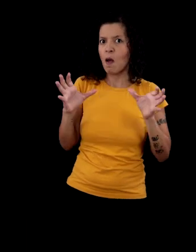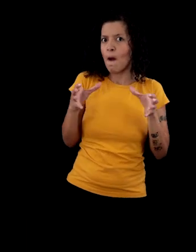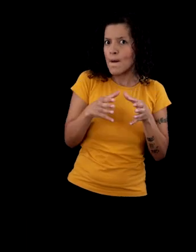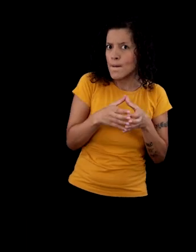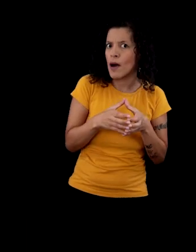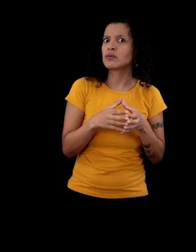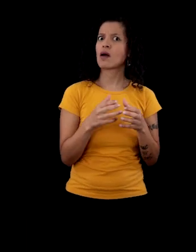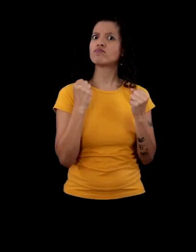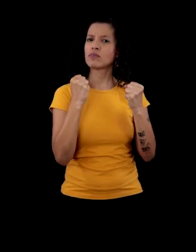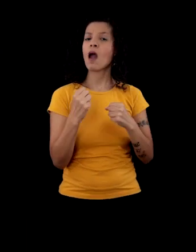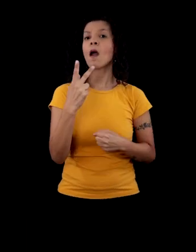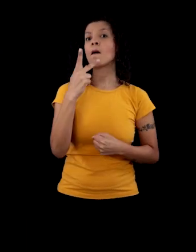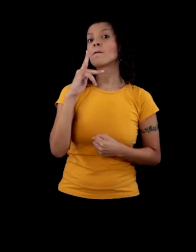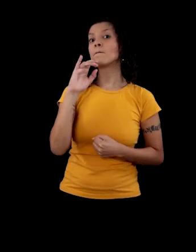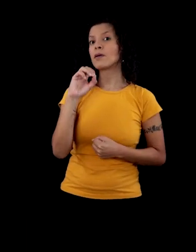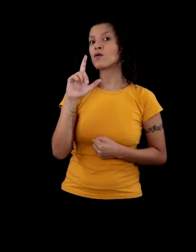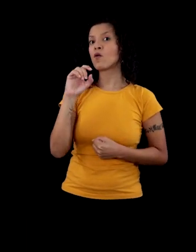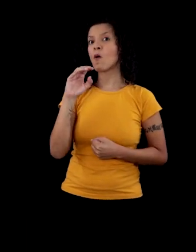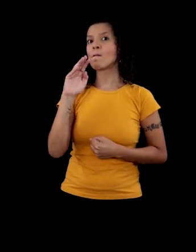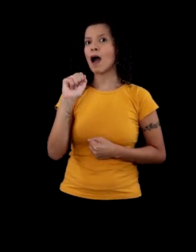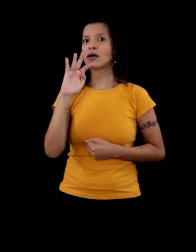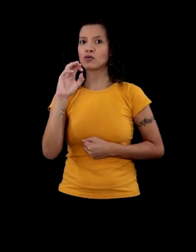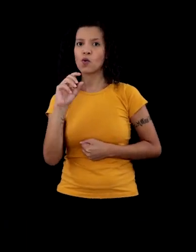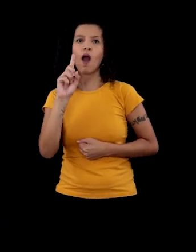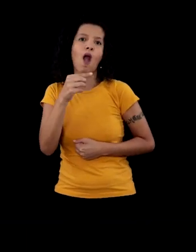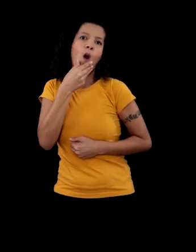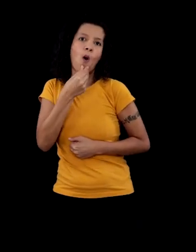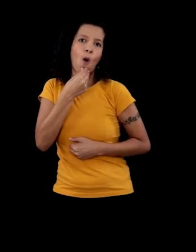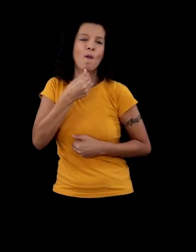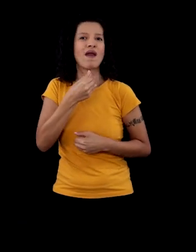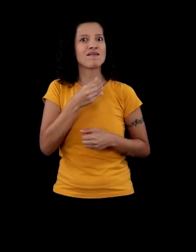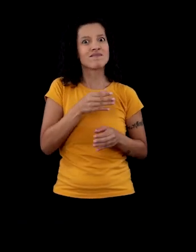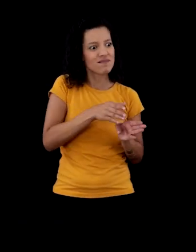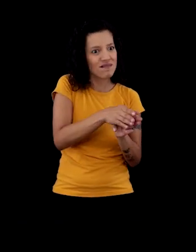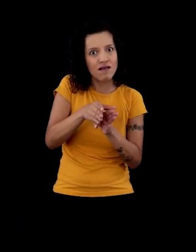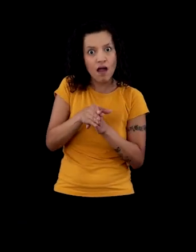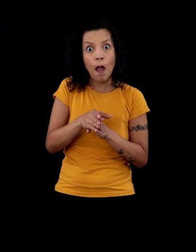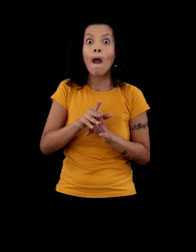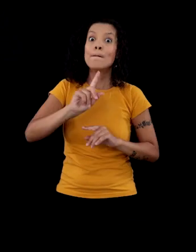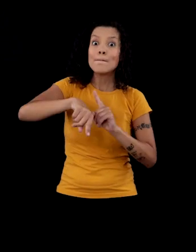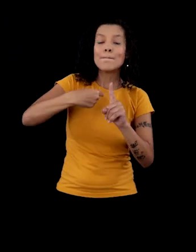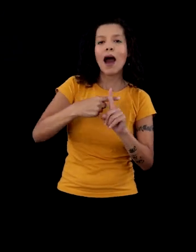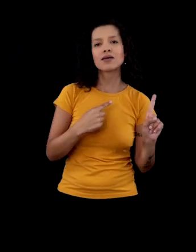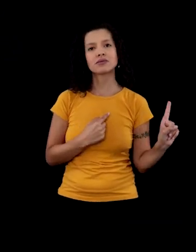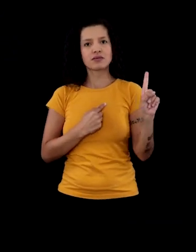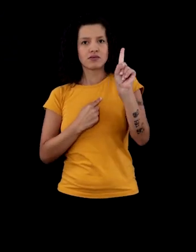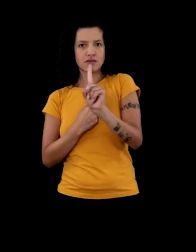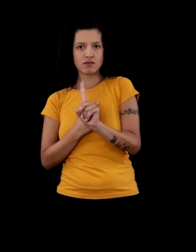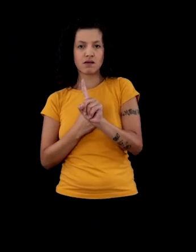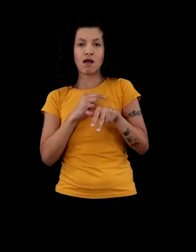com uma banda também muito potente, comandada pelo Pio Lobato, e com a presença dela.